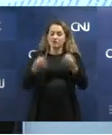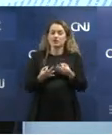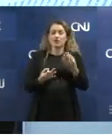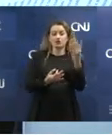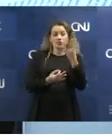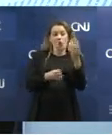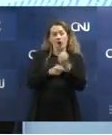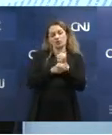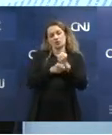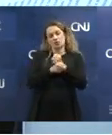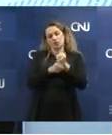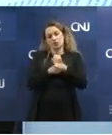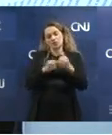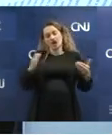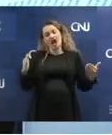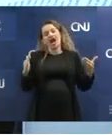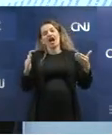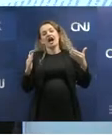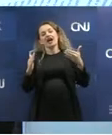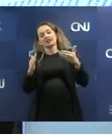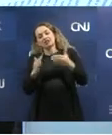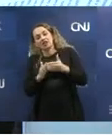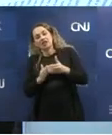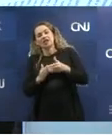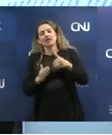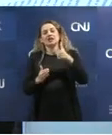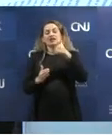até que a magistrada expediu alvará de soltura